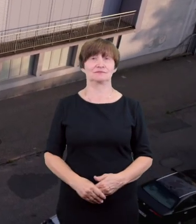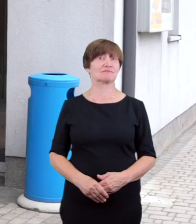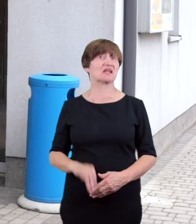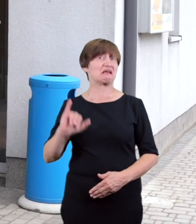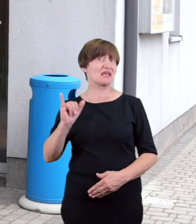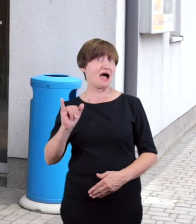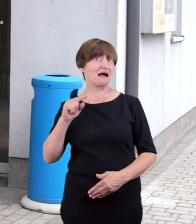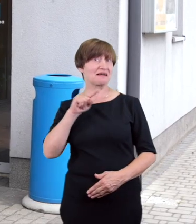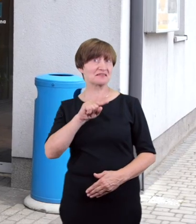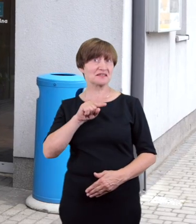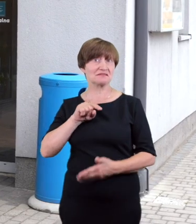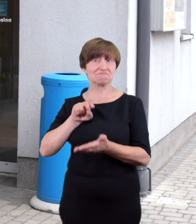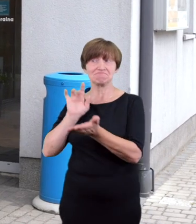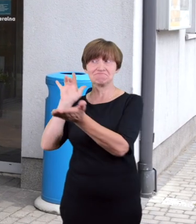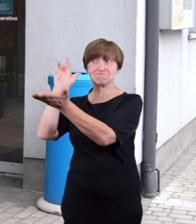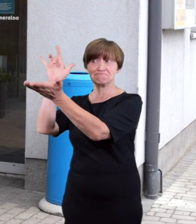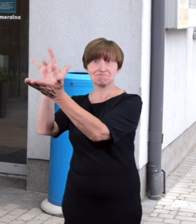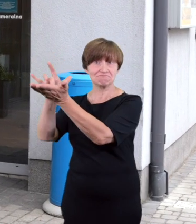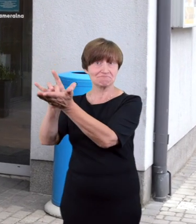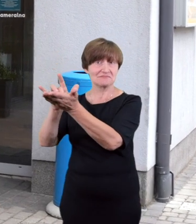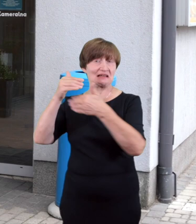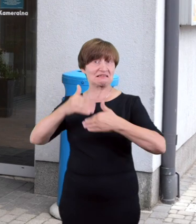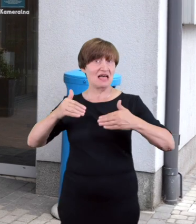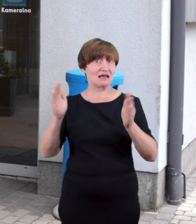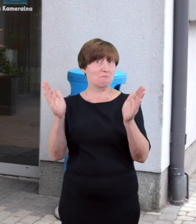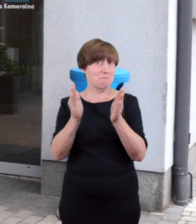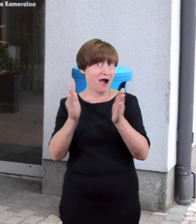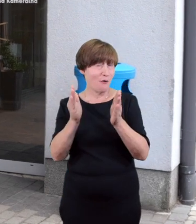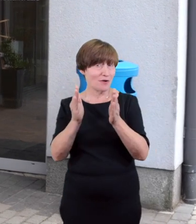Kiedy znajdziemy się pod budynkiem sceny kameralnej wejście do niej znajdować się